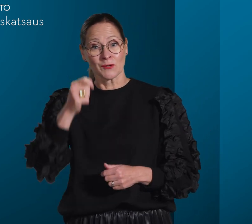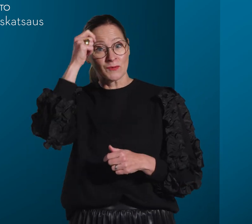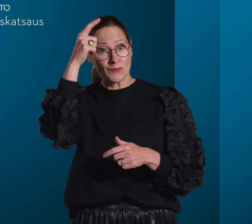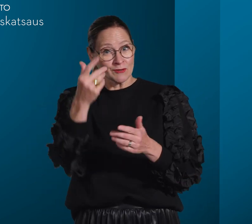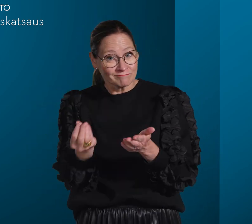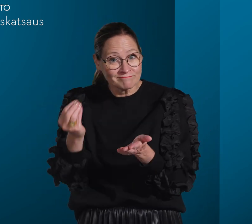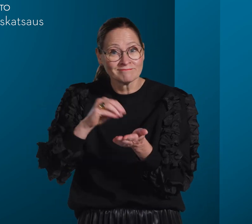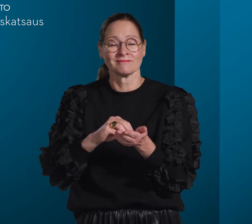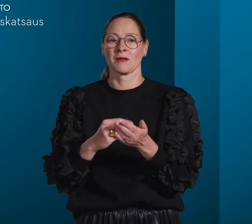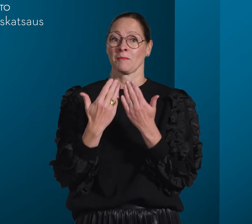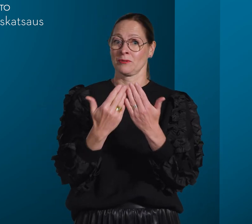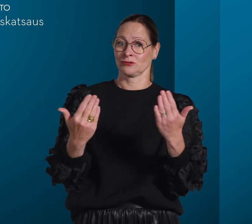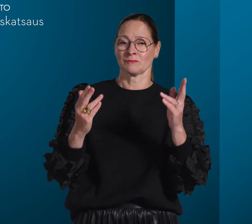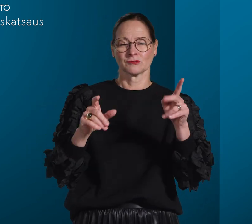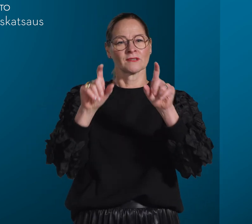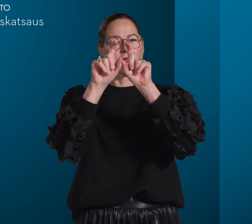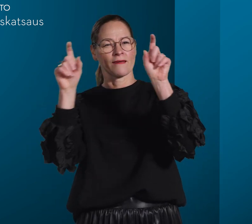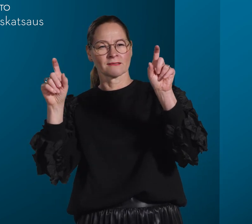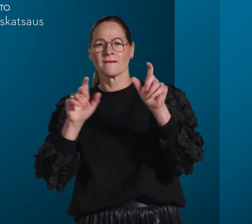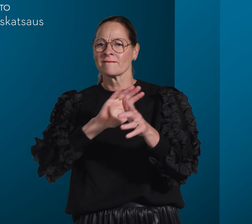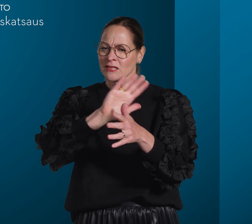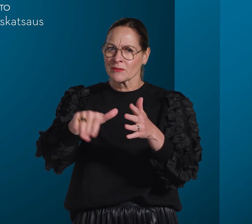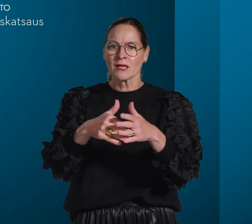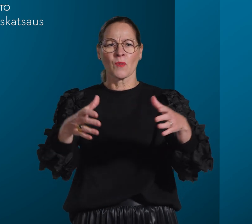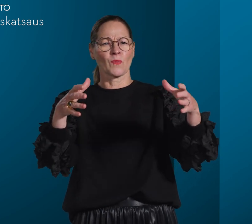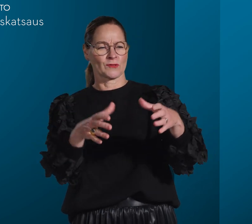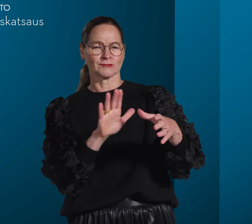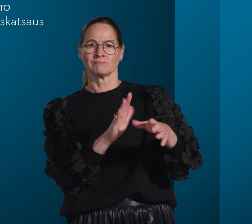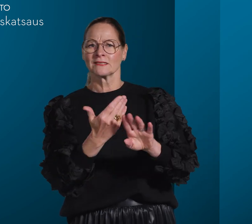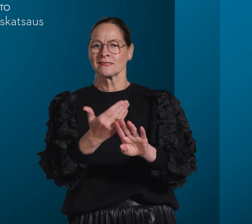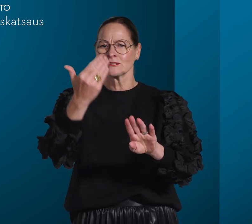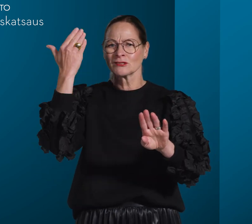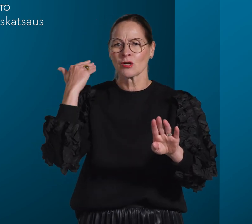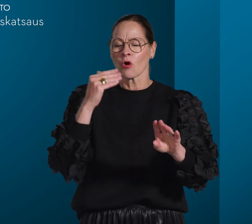Kulttuurin lisäksi museo käsittelee viittomakielisen yhteisön historiaa -